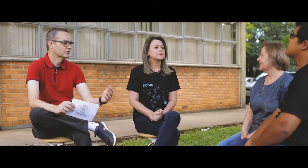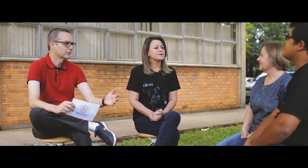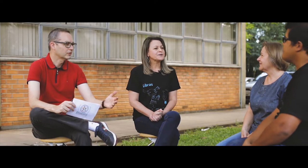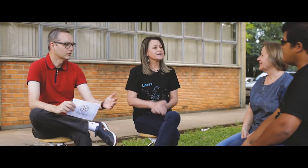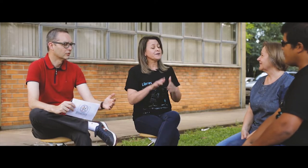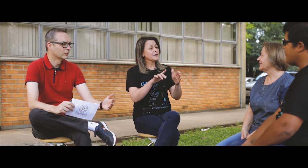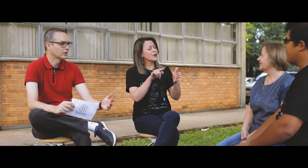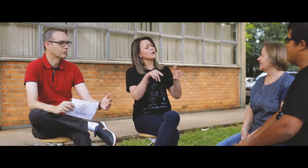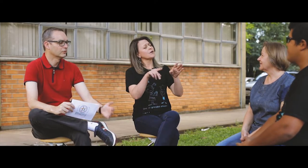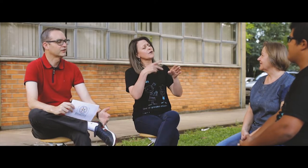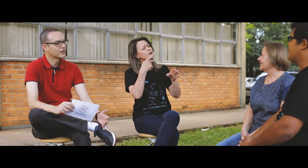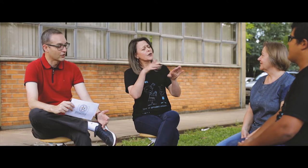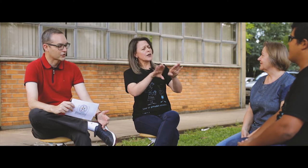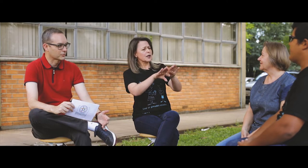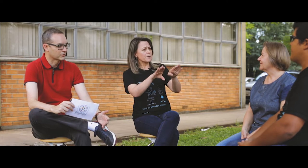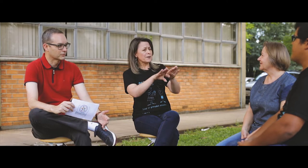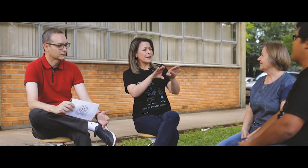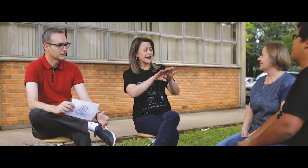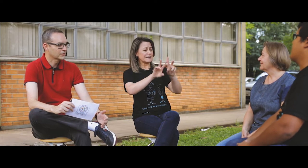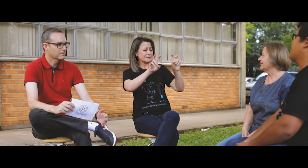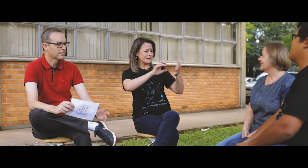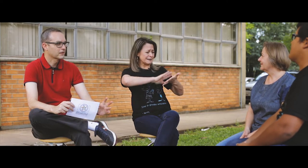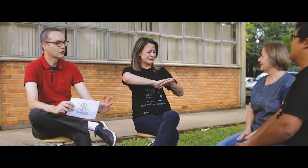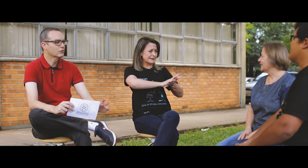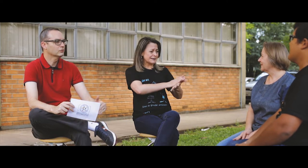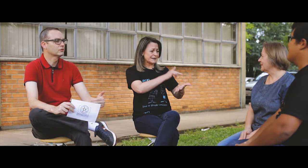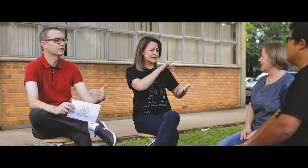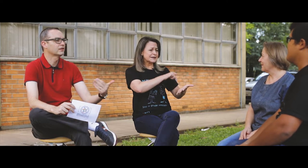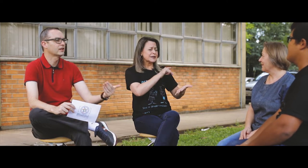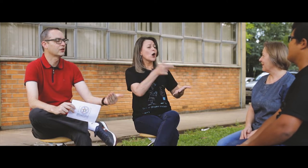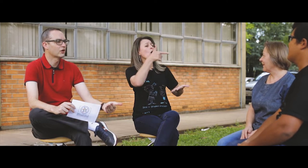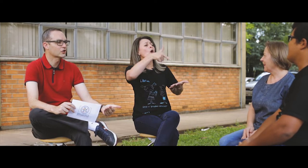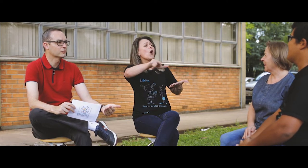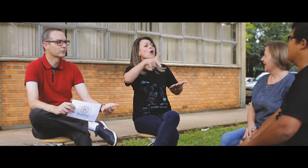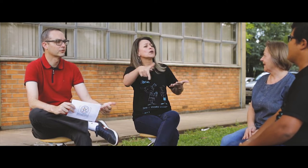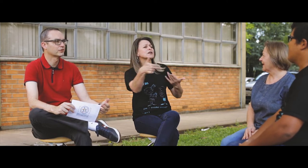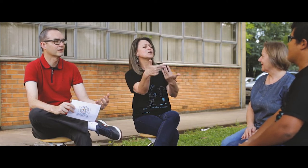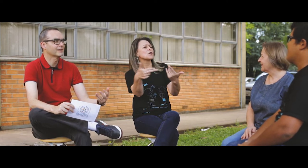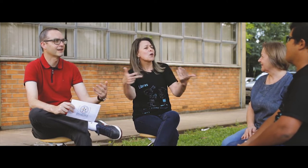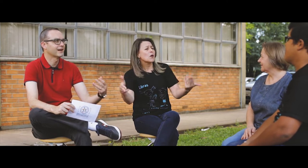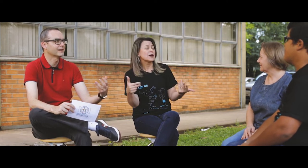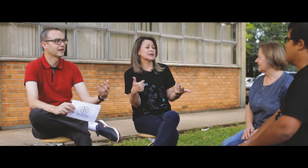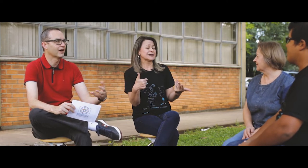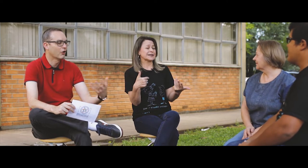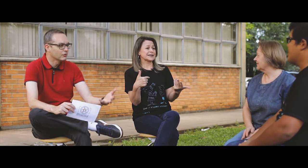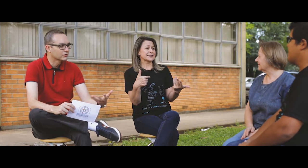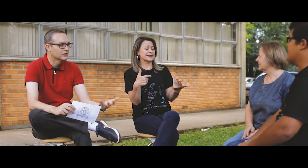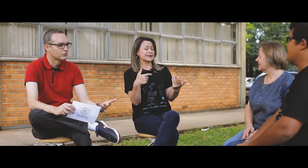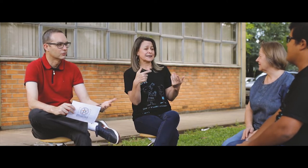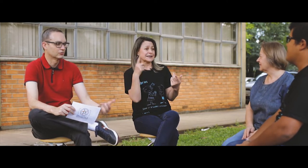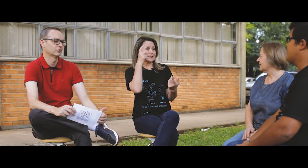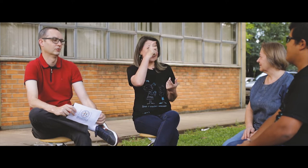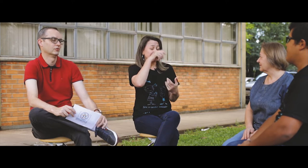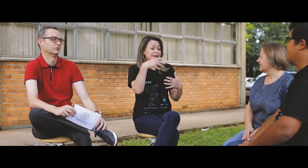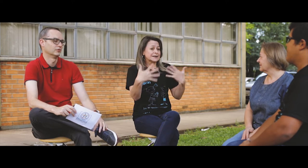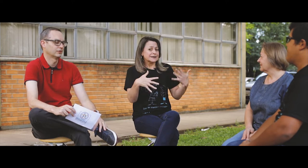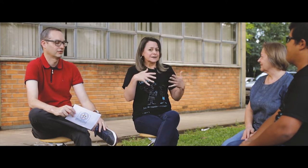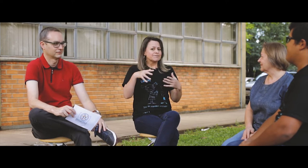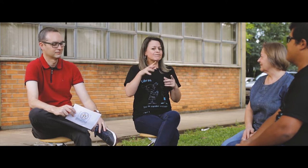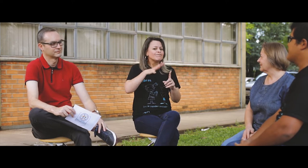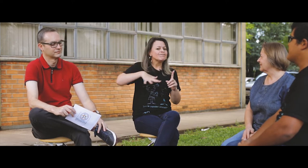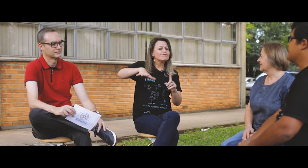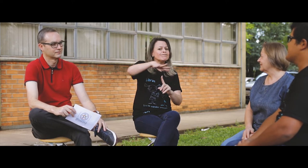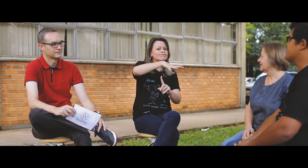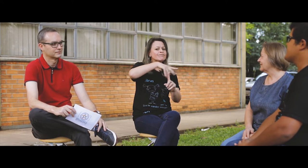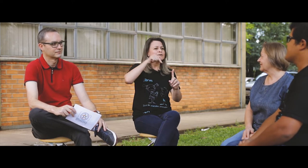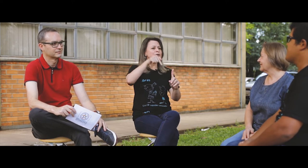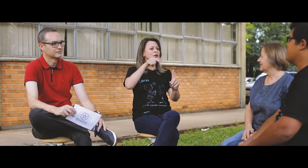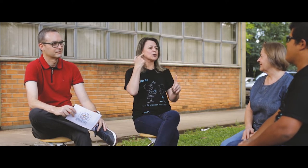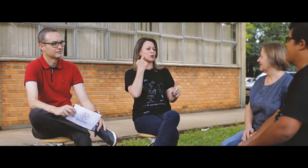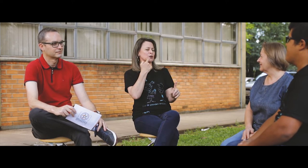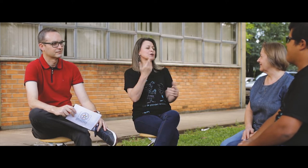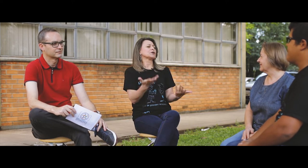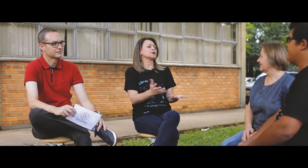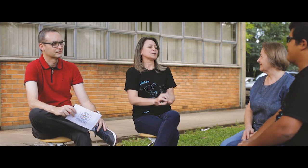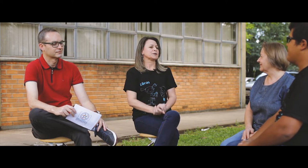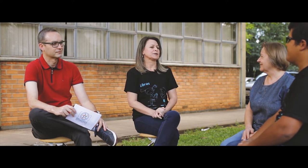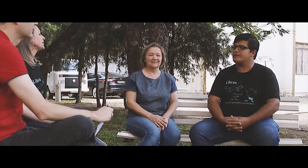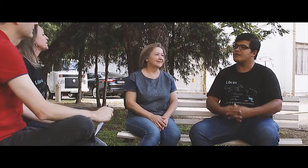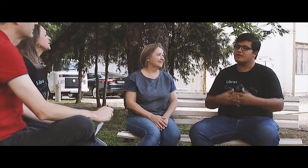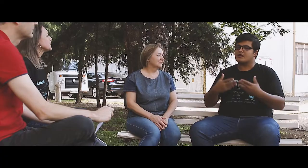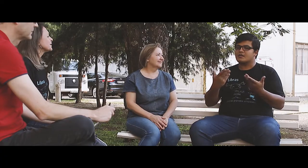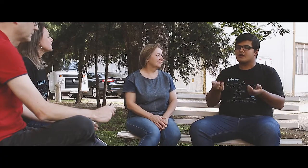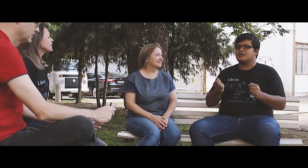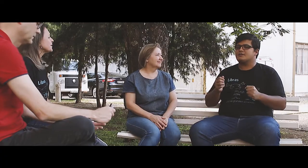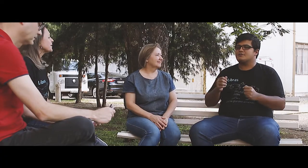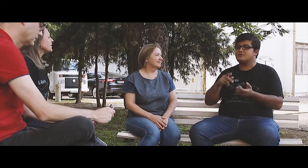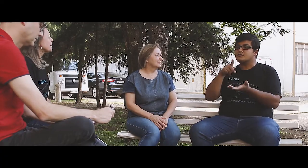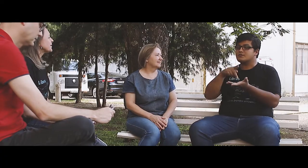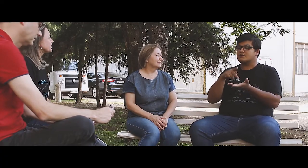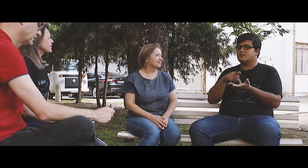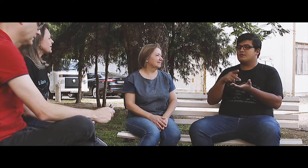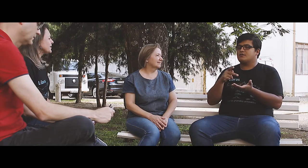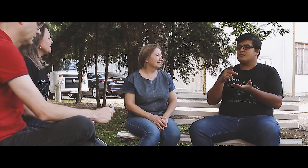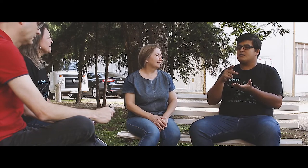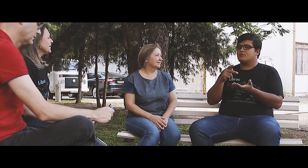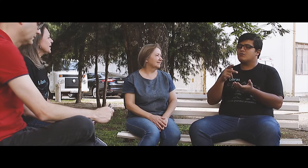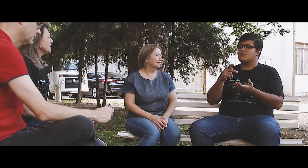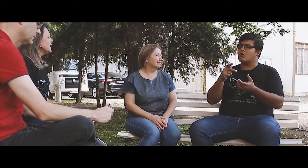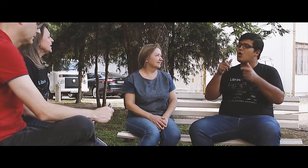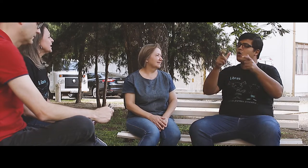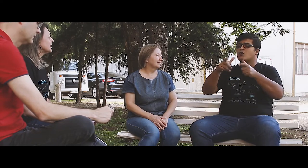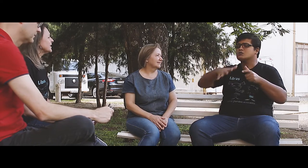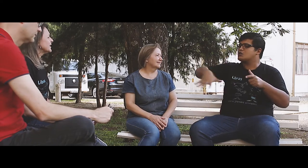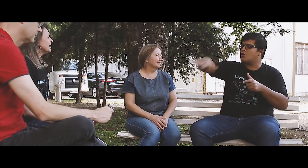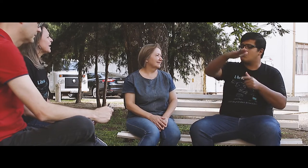Você mencionou um estereótipo que outros estereótipos ainda rondam os surdos?